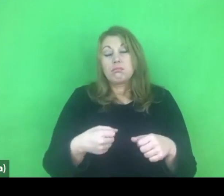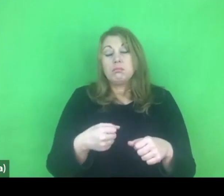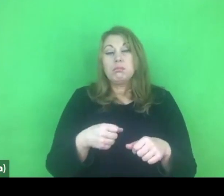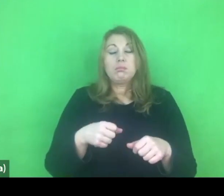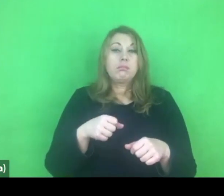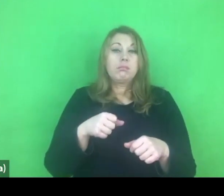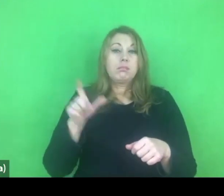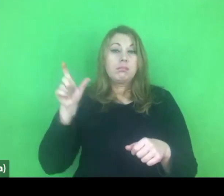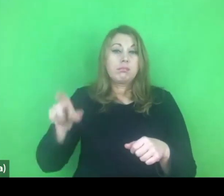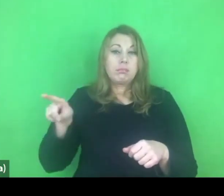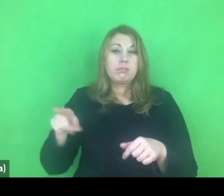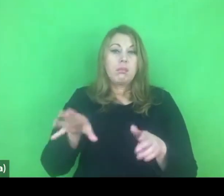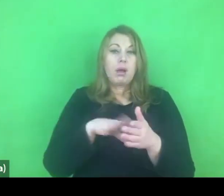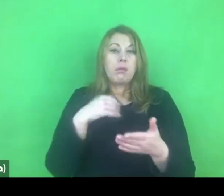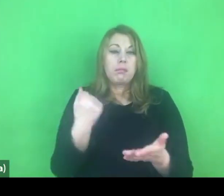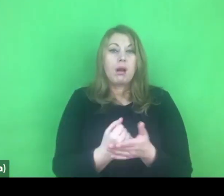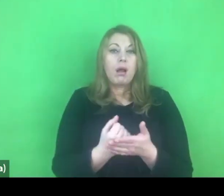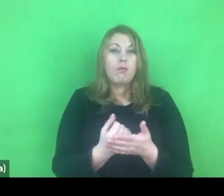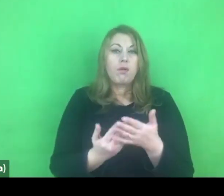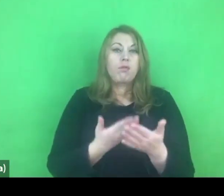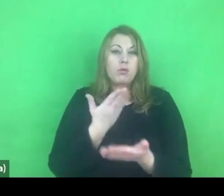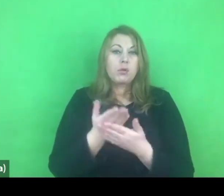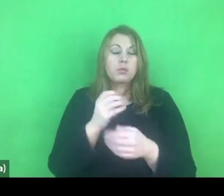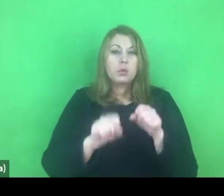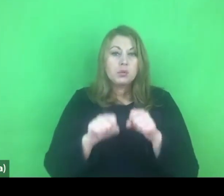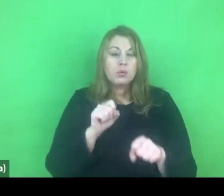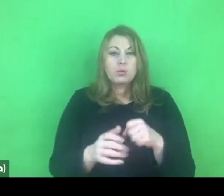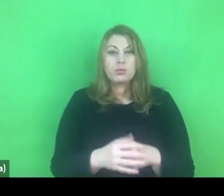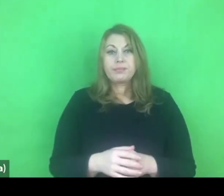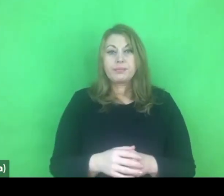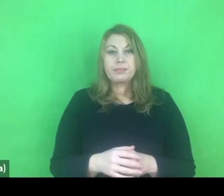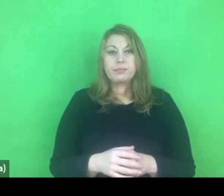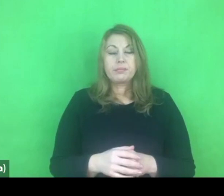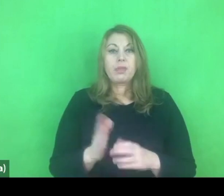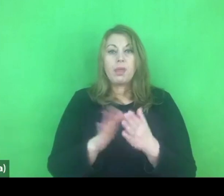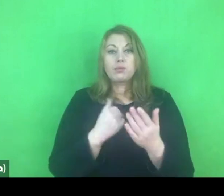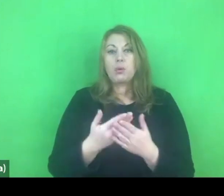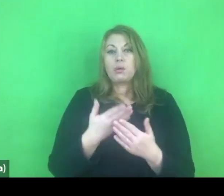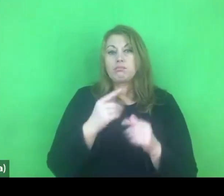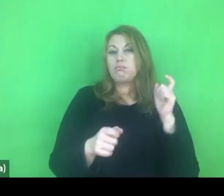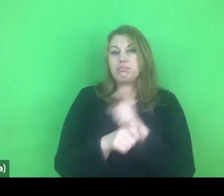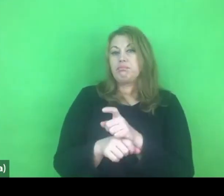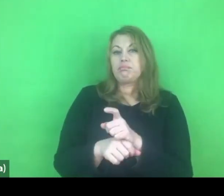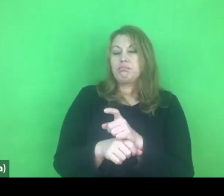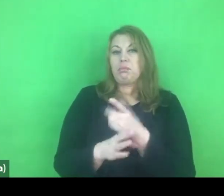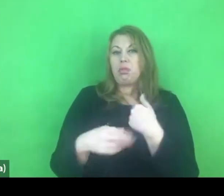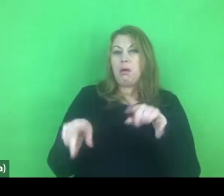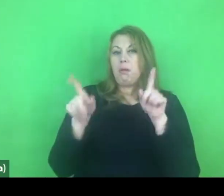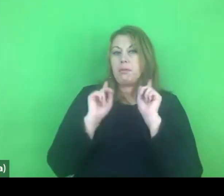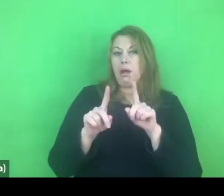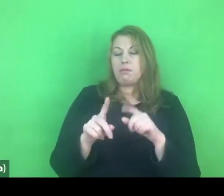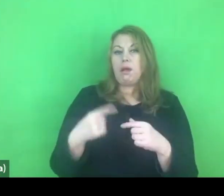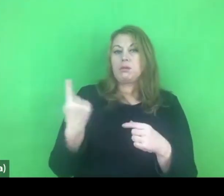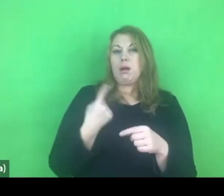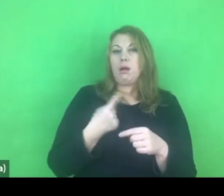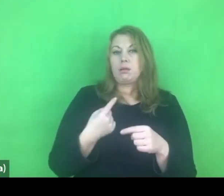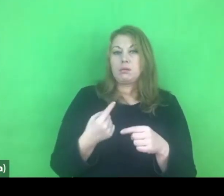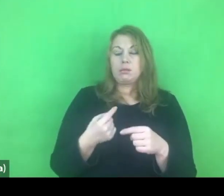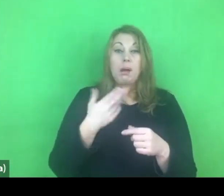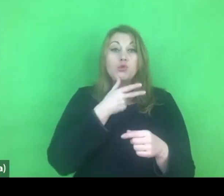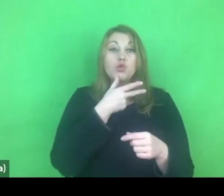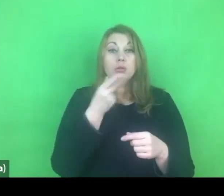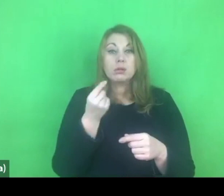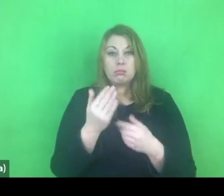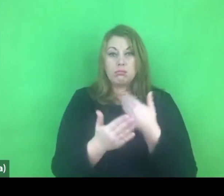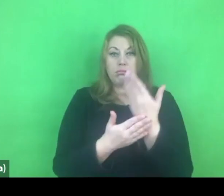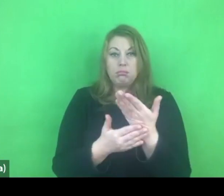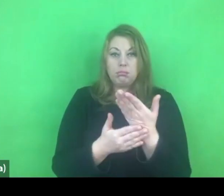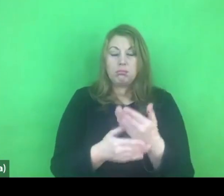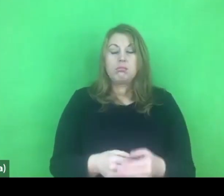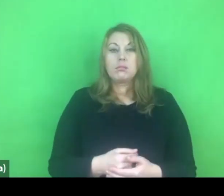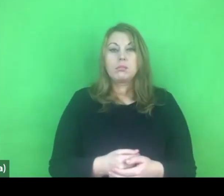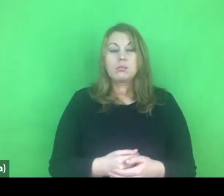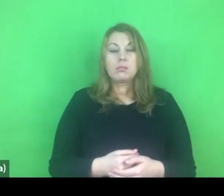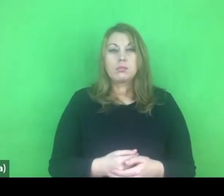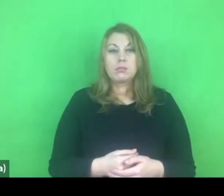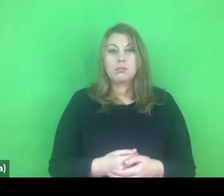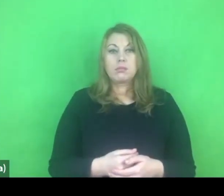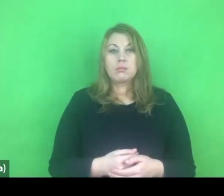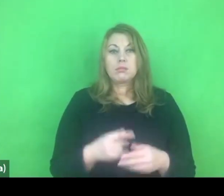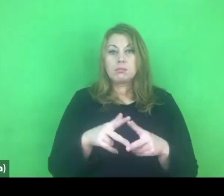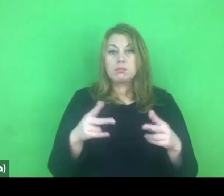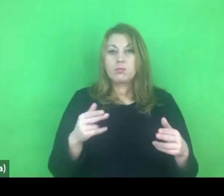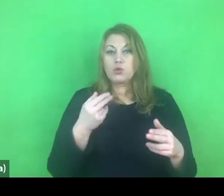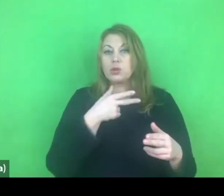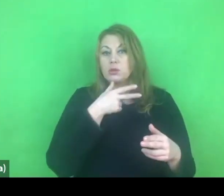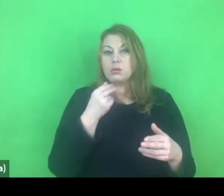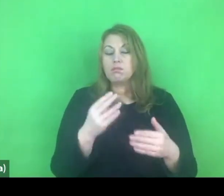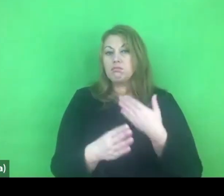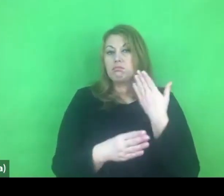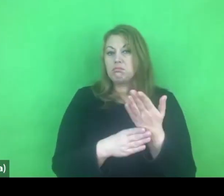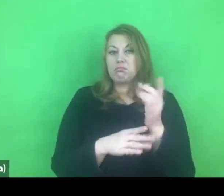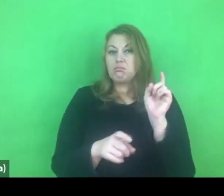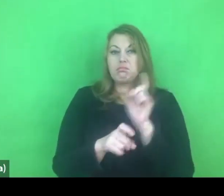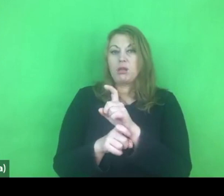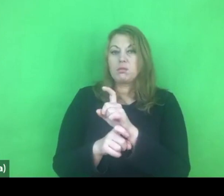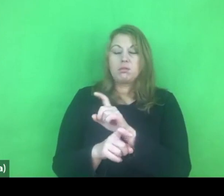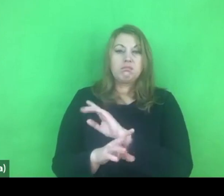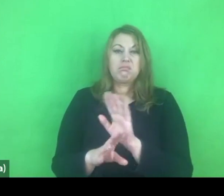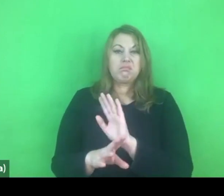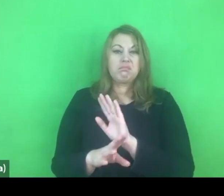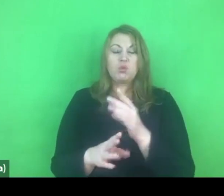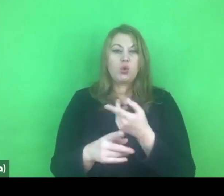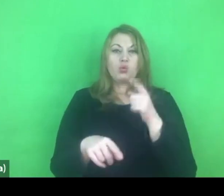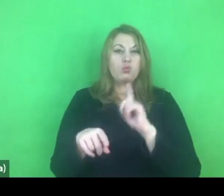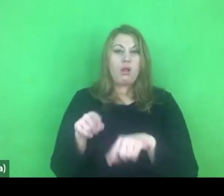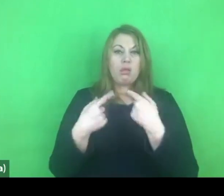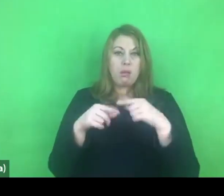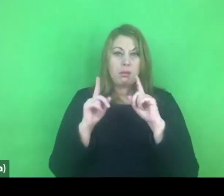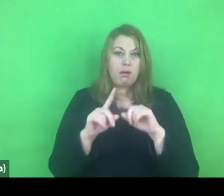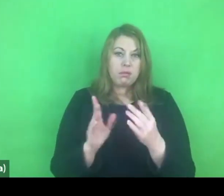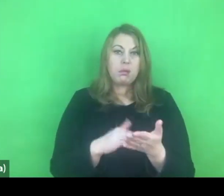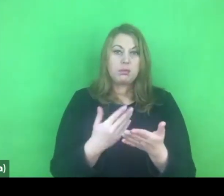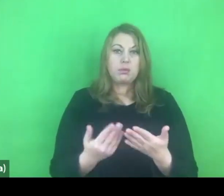z wnioskiem o podważenie nakazu / zakazu. Ma na to 3 dni. W ciągu 3 dni może złożyć zażalenie na postanowienie, które wydała policja.